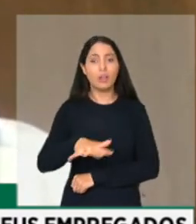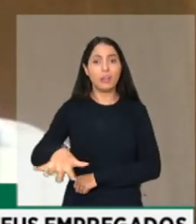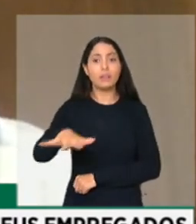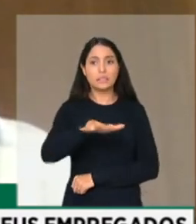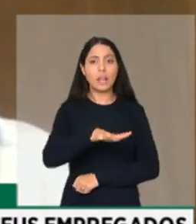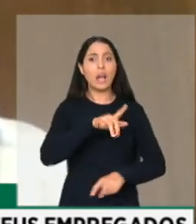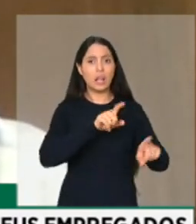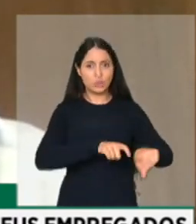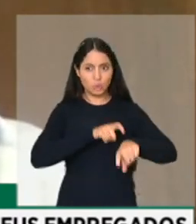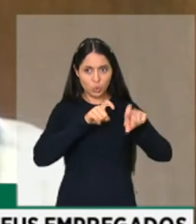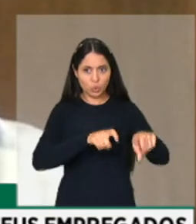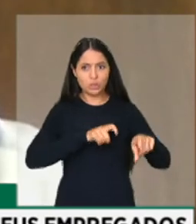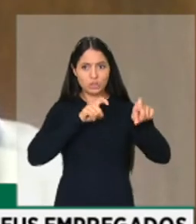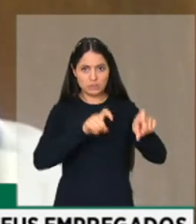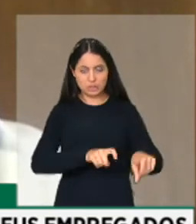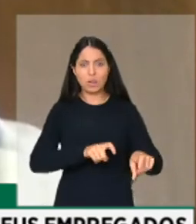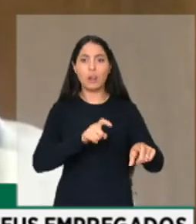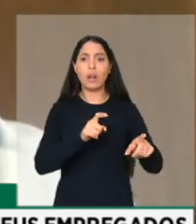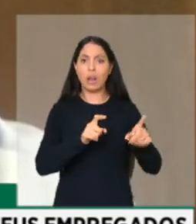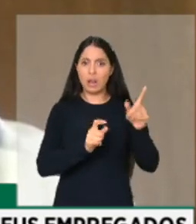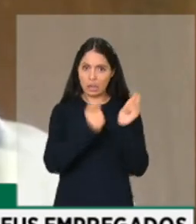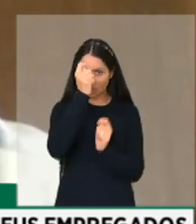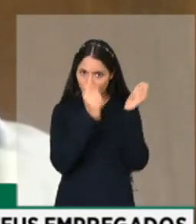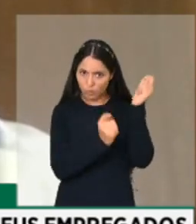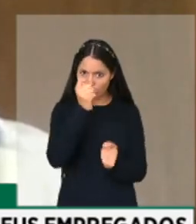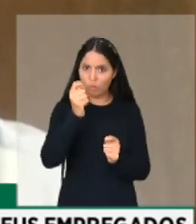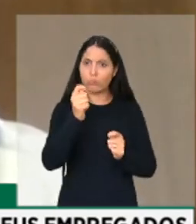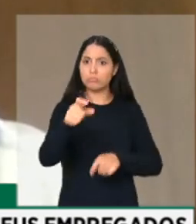RCIO, AGRICULTURA, TRANSPORTES E COOPERATIVAS QUE TÊM COMO OBJETIVO MELHORAR E PROMOVER O BEM-ESTAR DE SEUS FUNCIONÁ